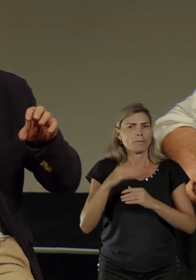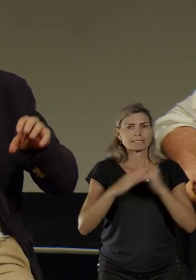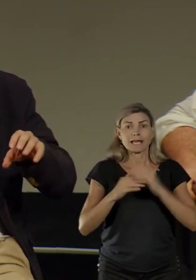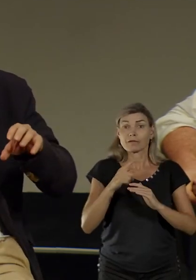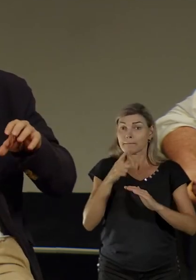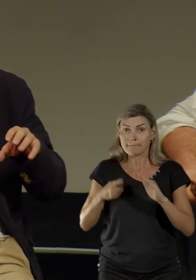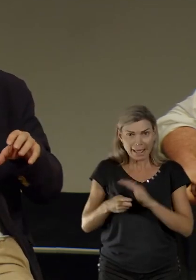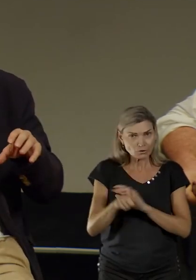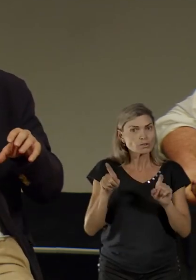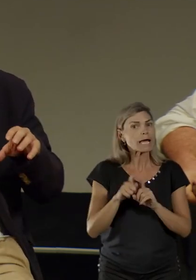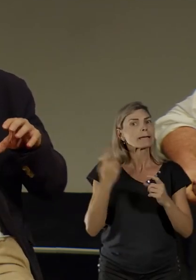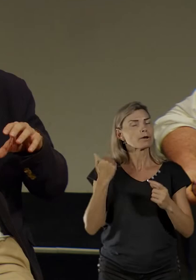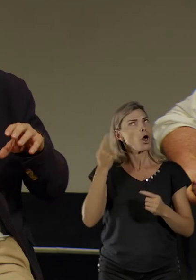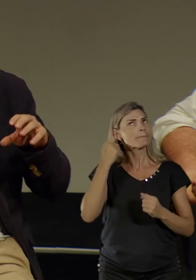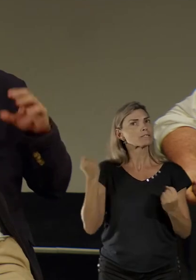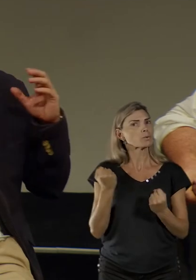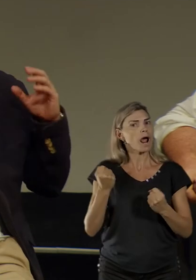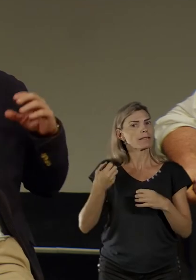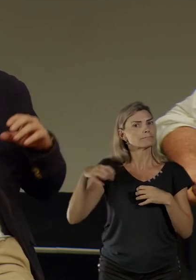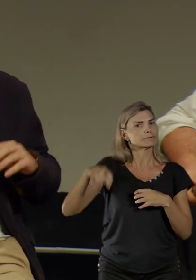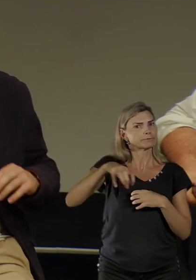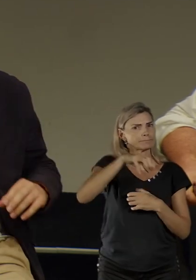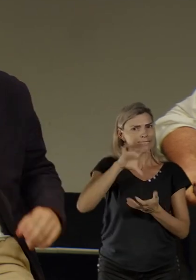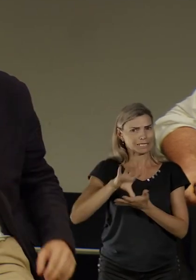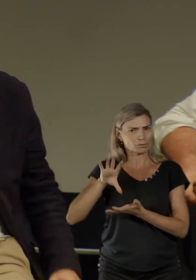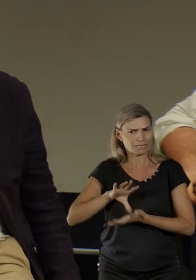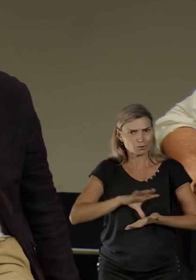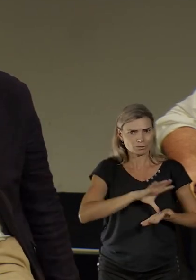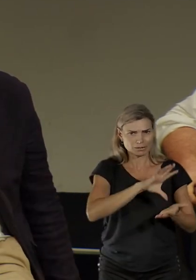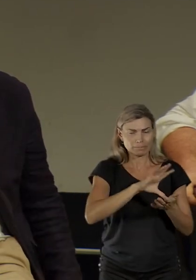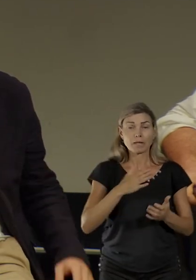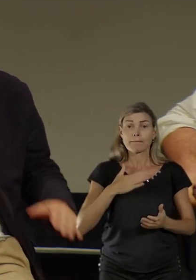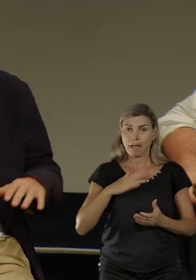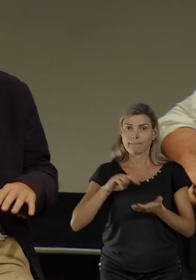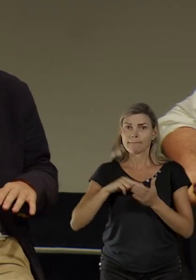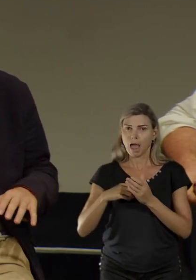My to pojmenováváme v našich územní plánovacích dokumentacích Prahy. Není to jenom územní plán,